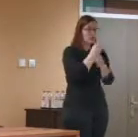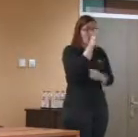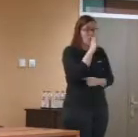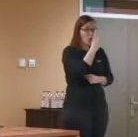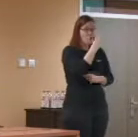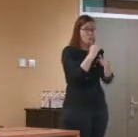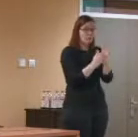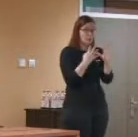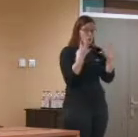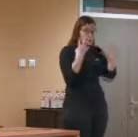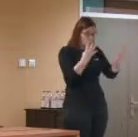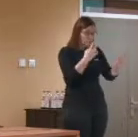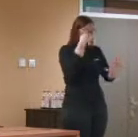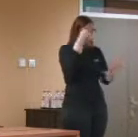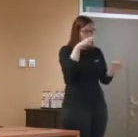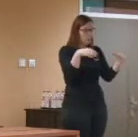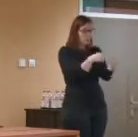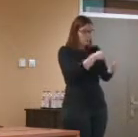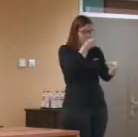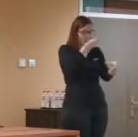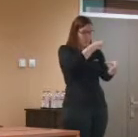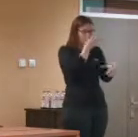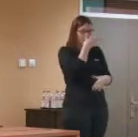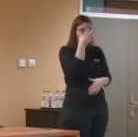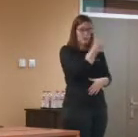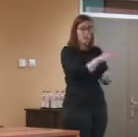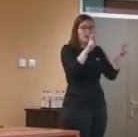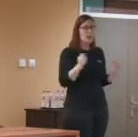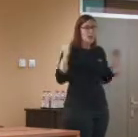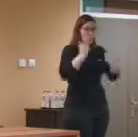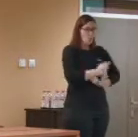fue el PSOE quien presentó una denuncia por el caso Gürtel contra los grandes empresarios